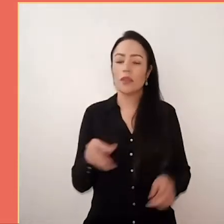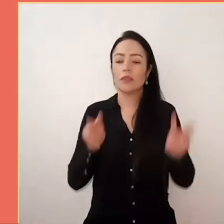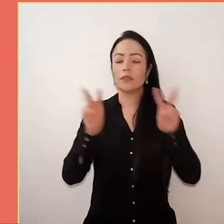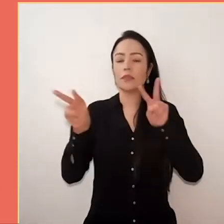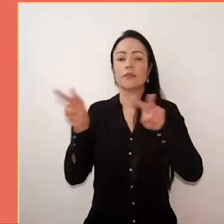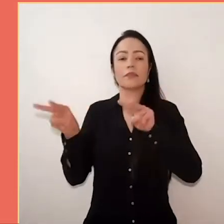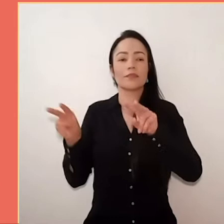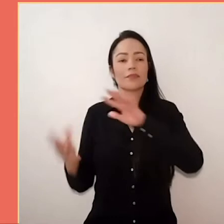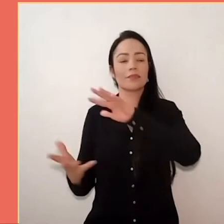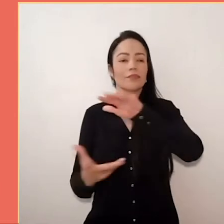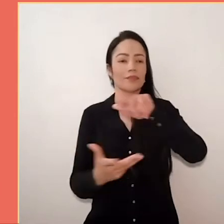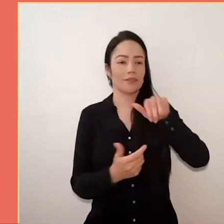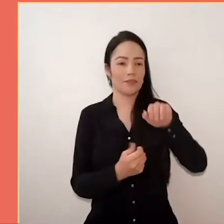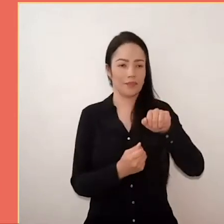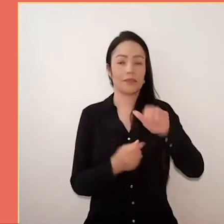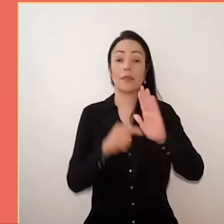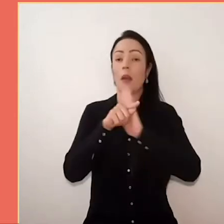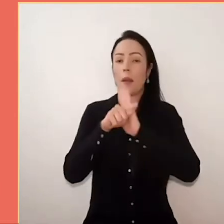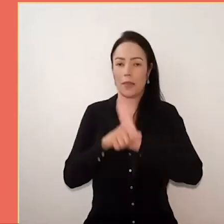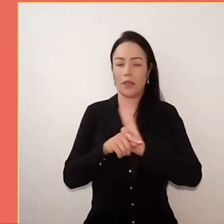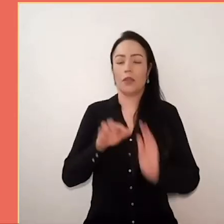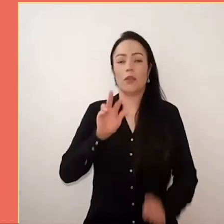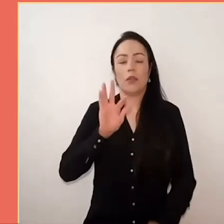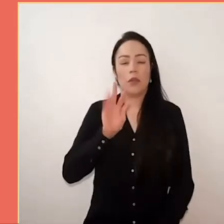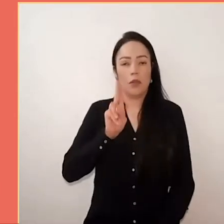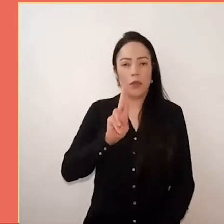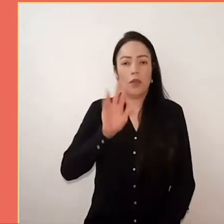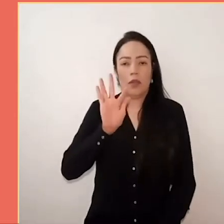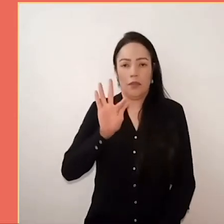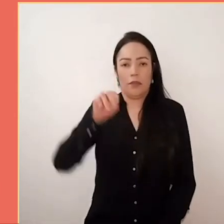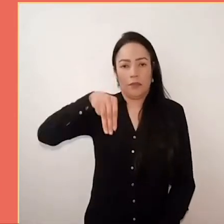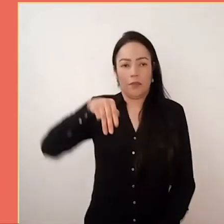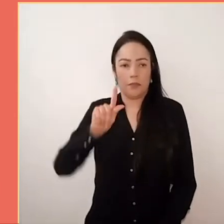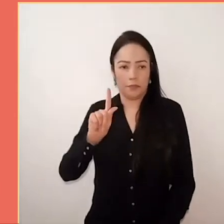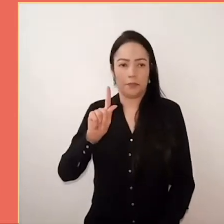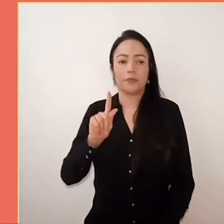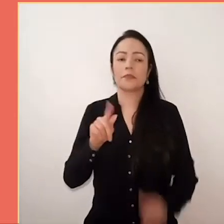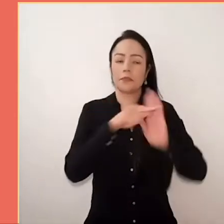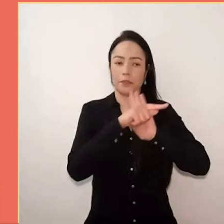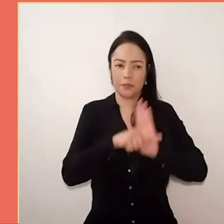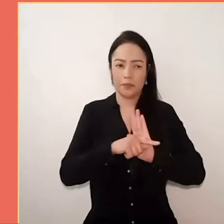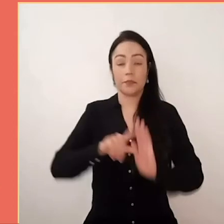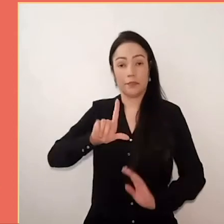A gente fez uma pesquisa agora na UFMG, ontem mesmo participei de uma live divulgando essa pesquisa.